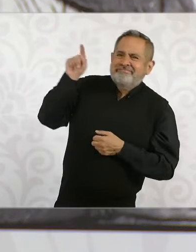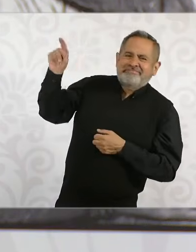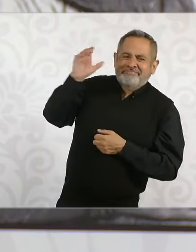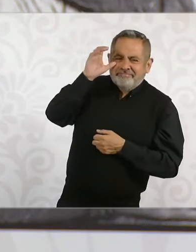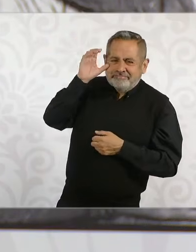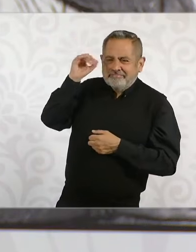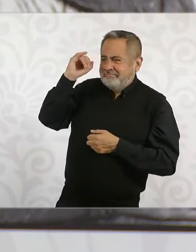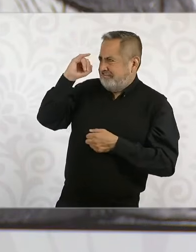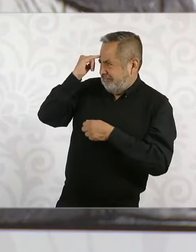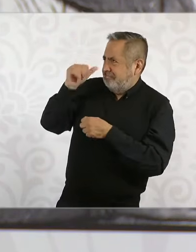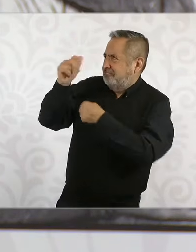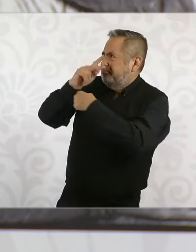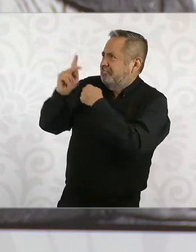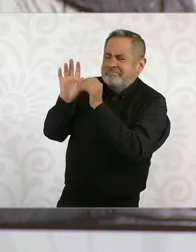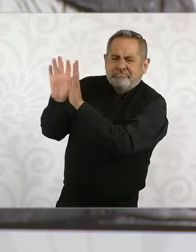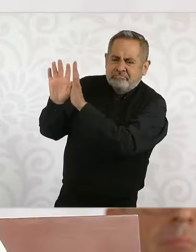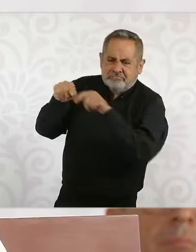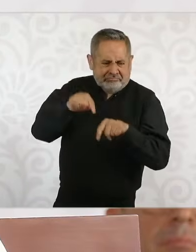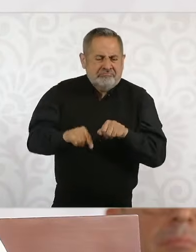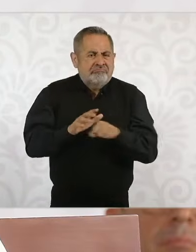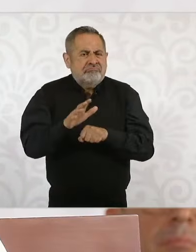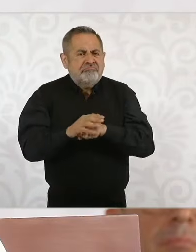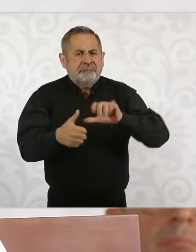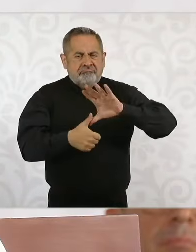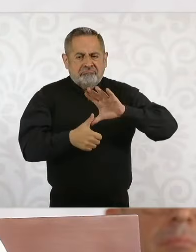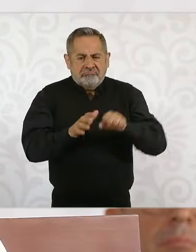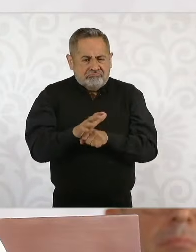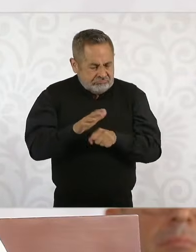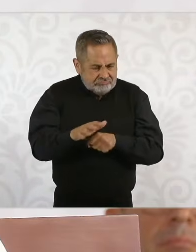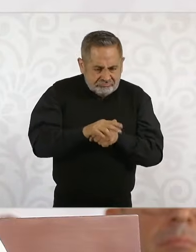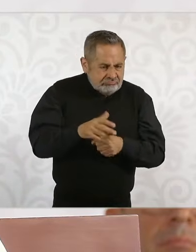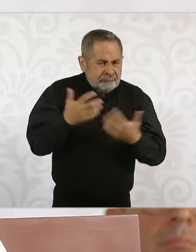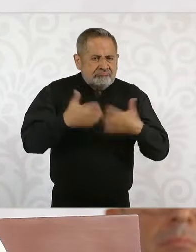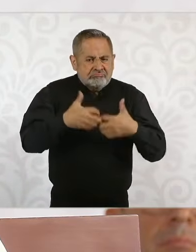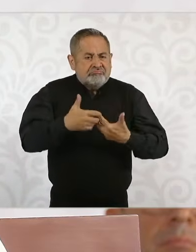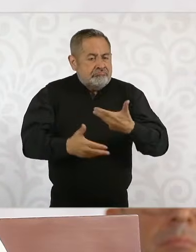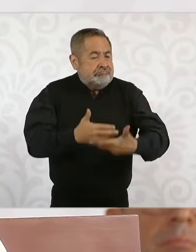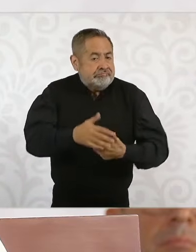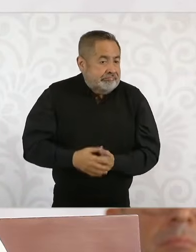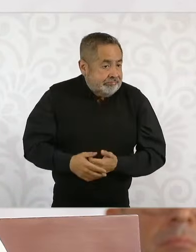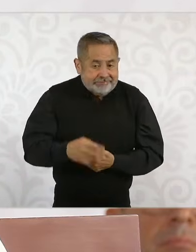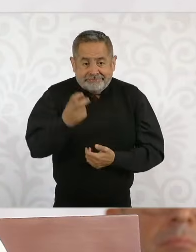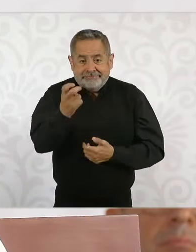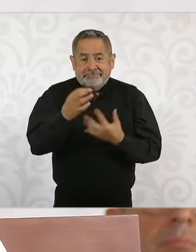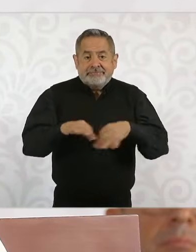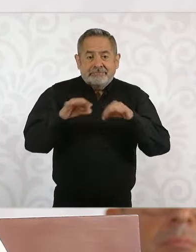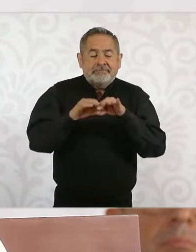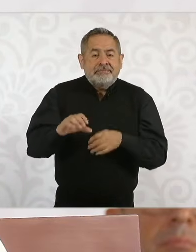de otros países. Y un elemento muy importante para eso ha sido la armonización de COFEPRIS,